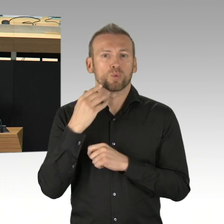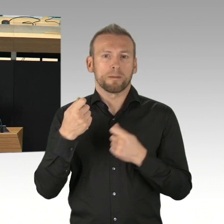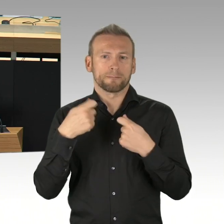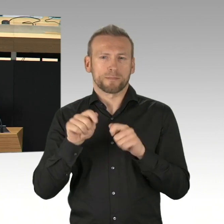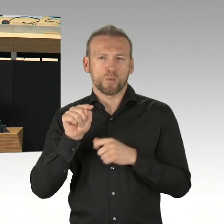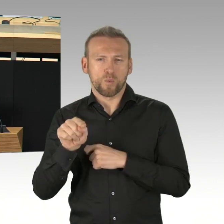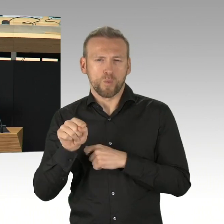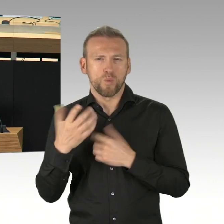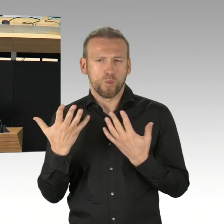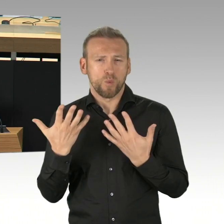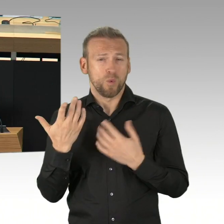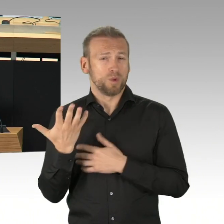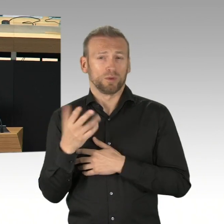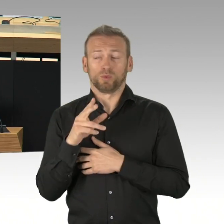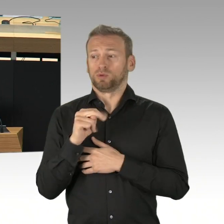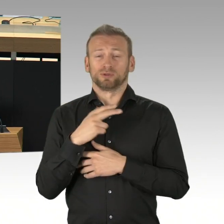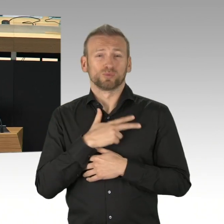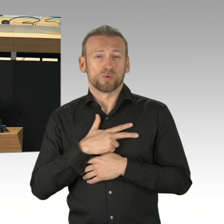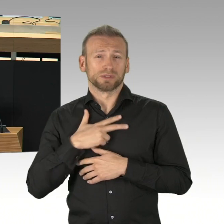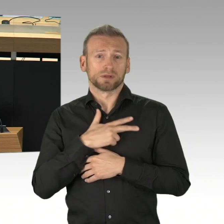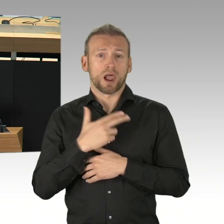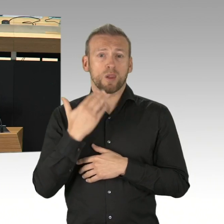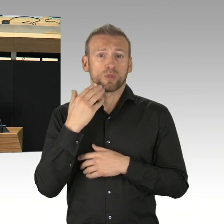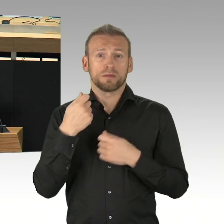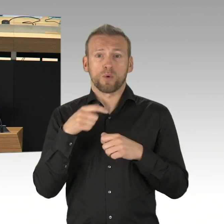Das sind zuallererst die vielen Wohnungssuchenden,